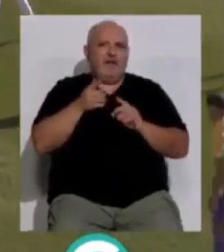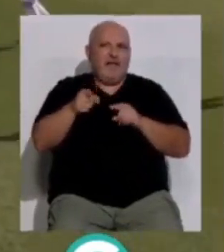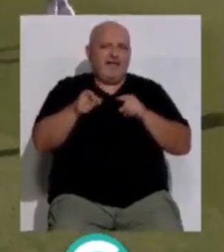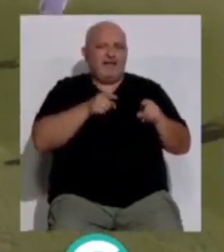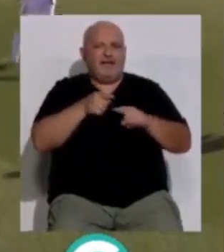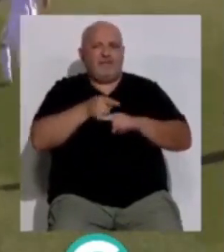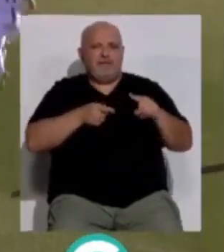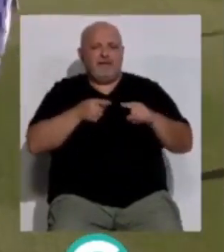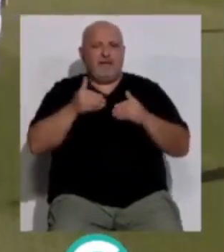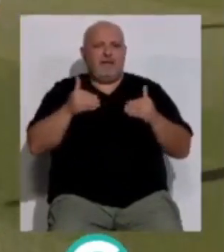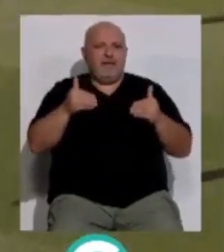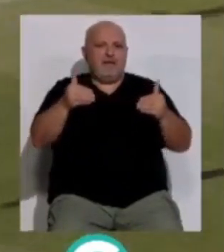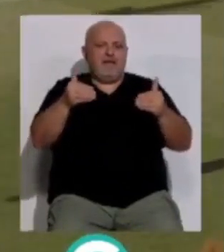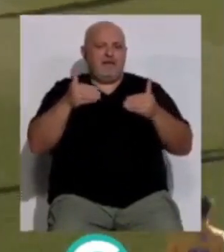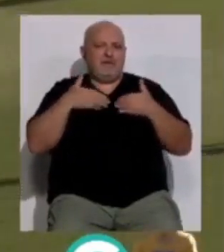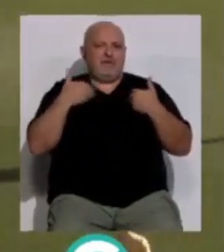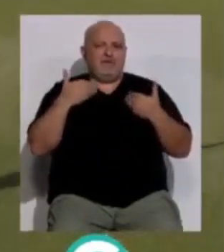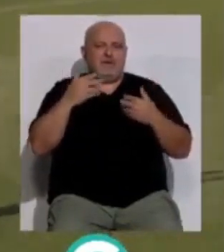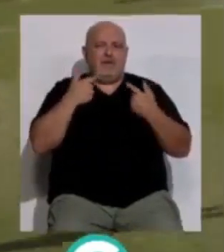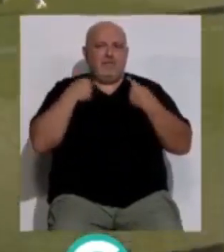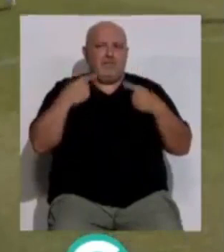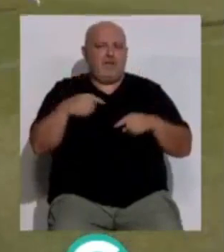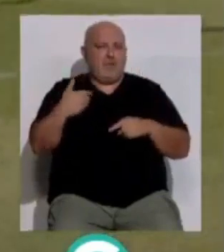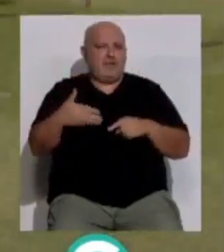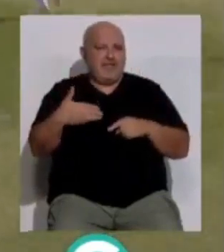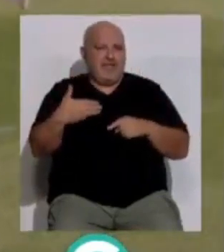Mira de la mitad del campo para adelante haz lo que quieras y si la pierdes No pasa nada verdad